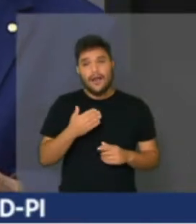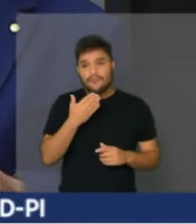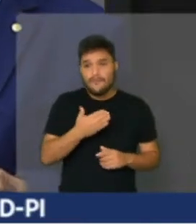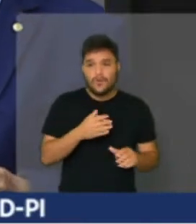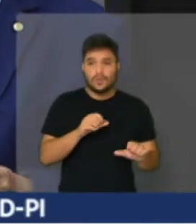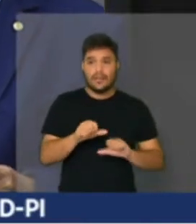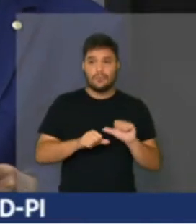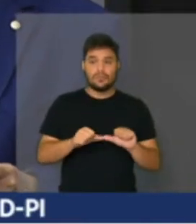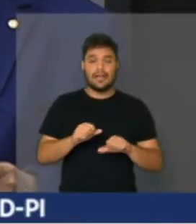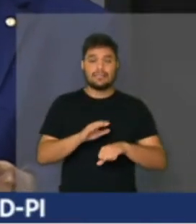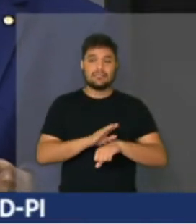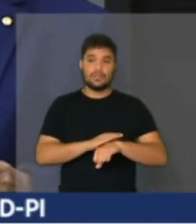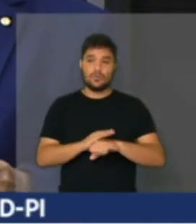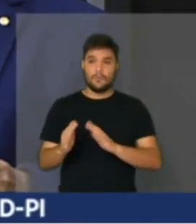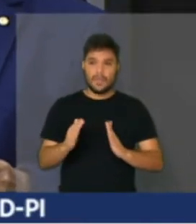DE LIBERAÇÃO DOS RECURSOS DE SETEMBRO PARA MARÇO